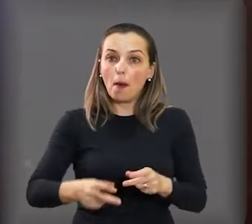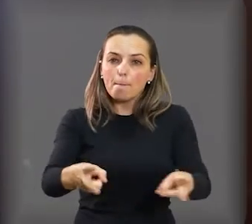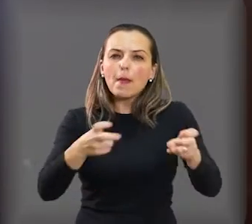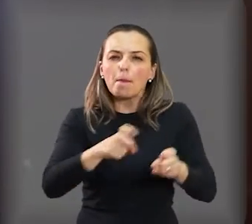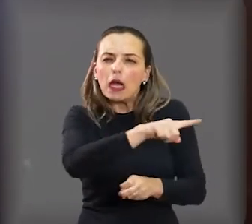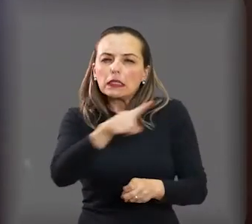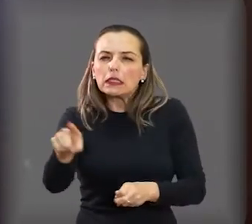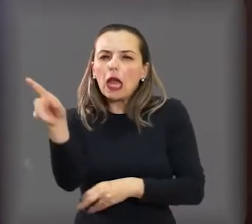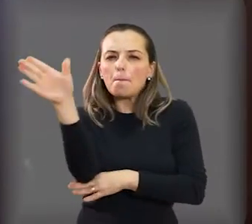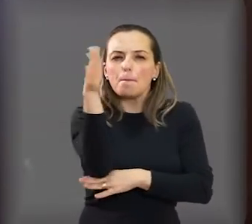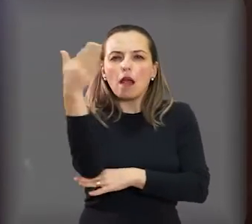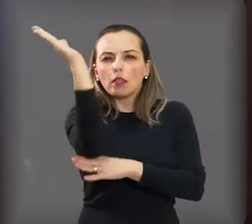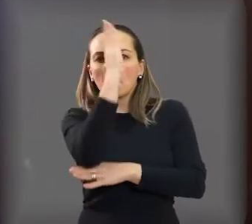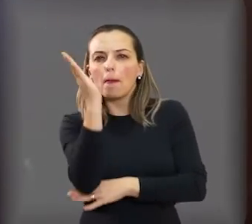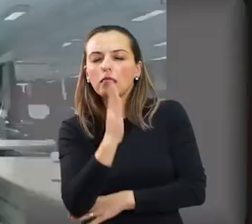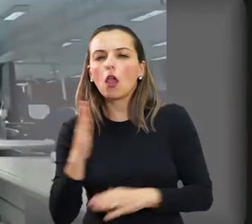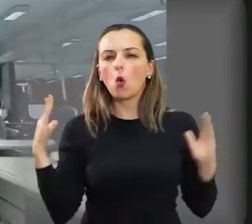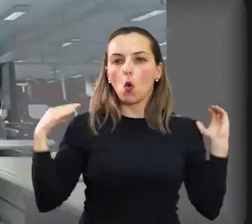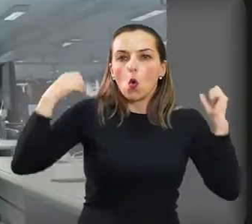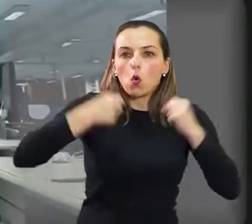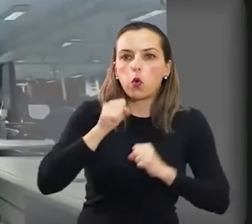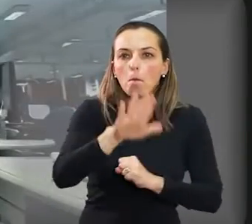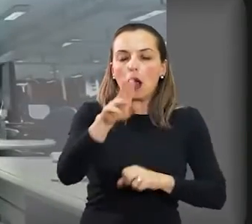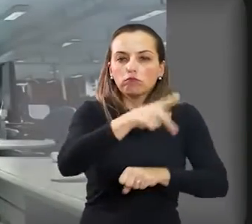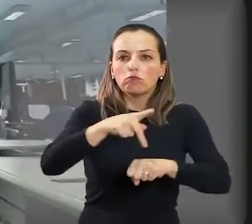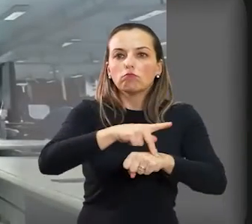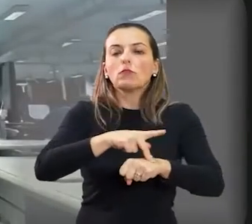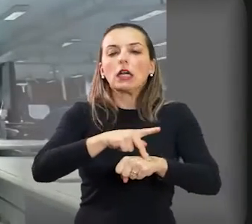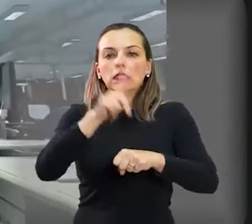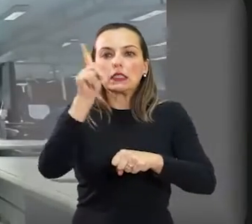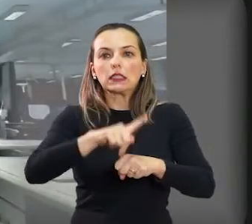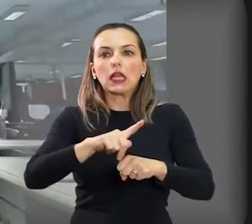amarelo, enrolado na bandeira. A secretária municipal dos direitos